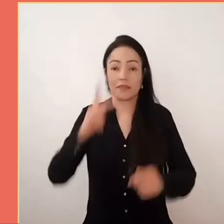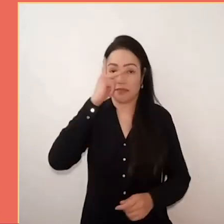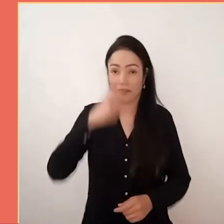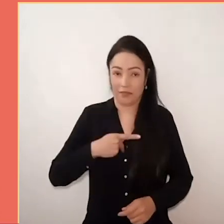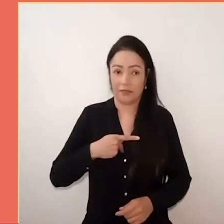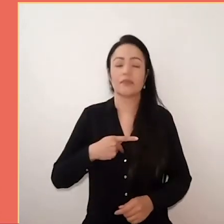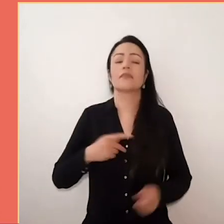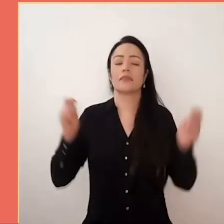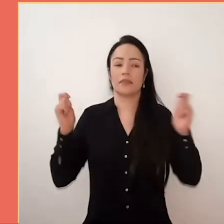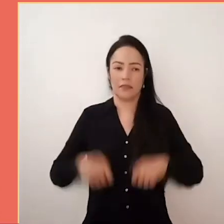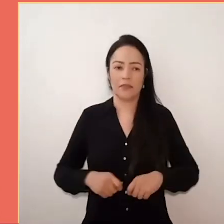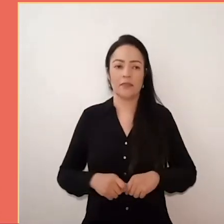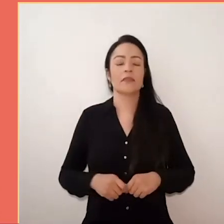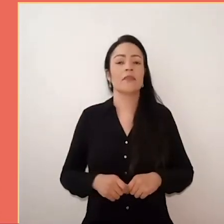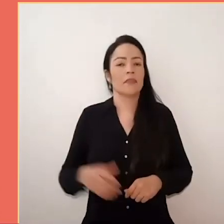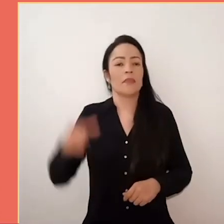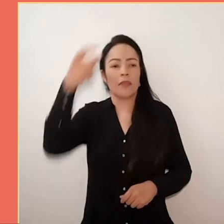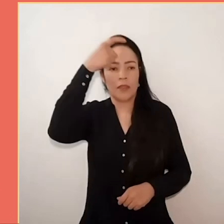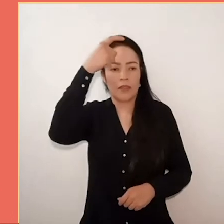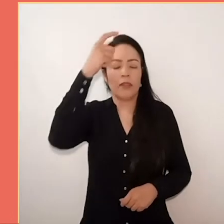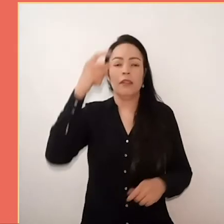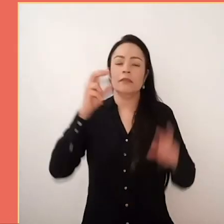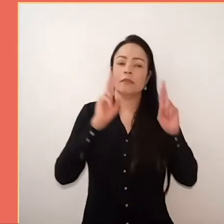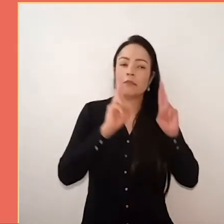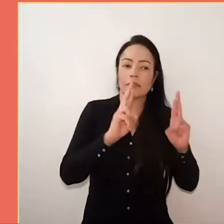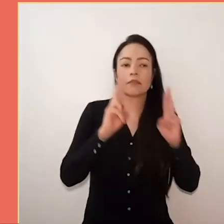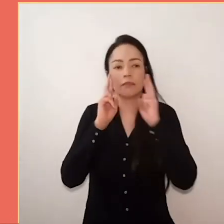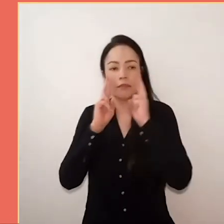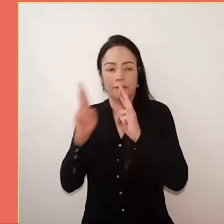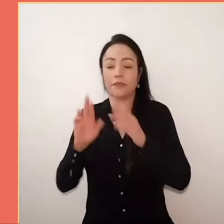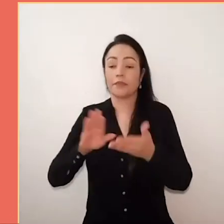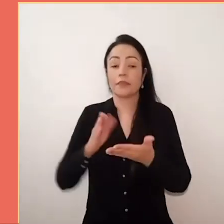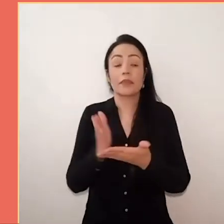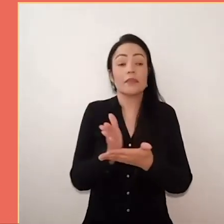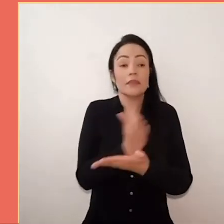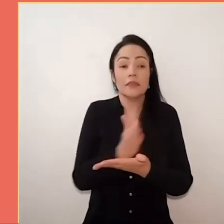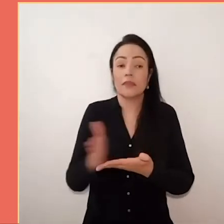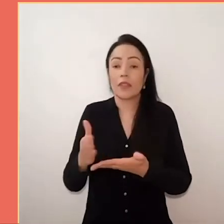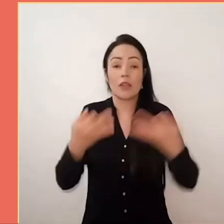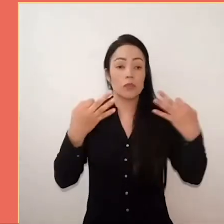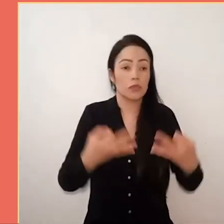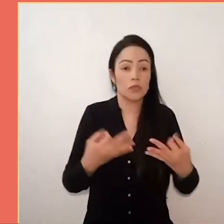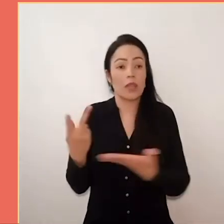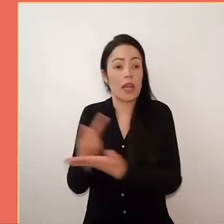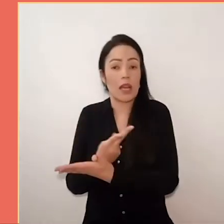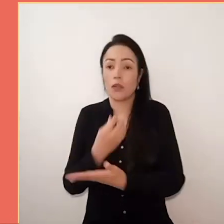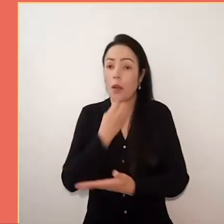por preceitos de respeito ao outro, de saber separar o justo no injusto, o bom do mau. O que não é tarefa fácil.